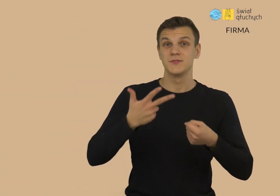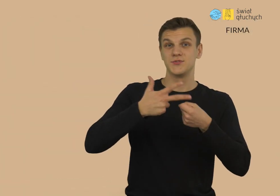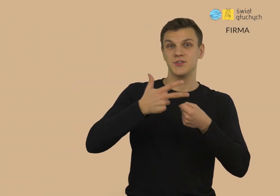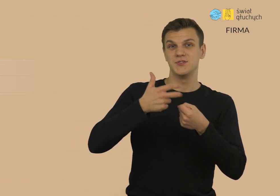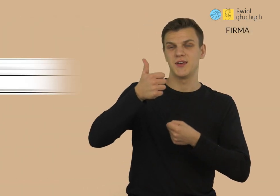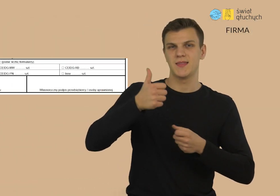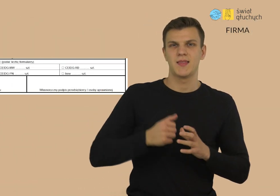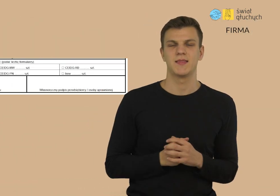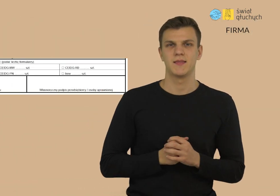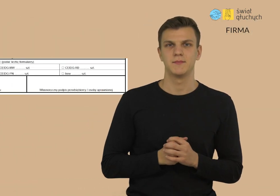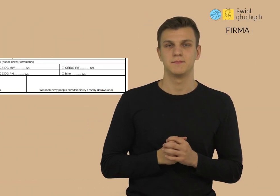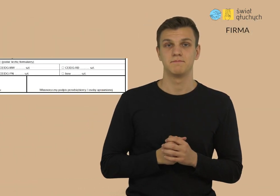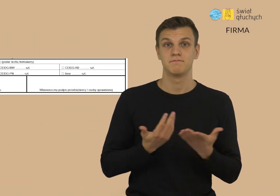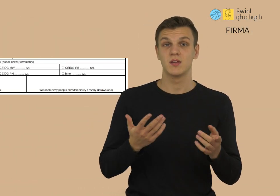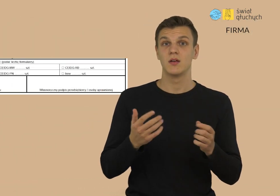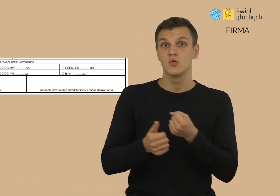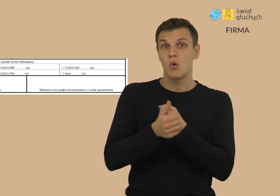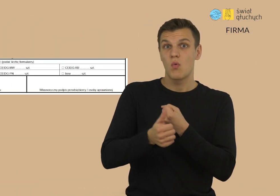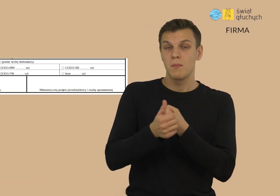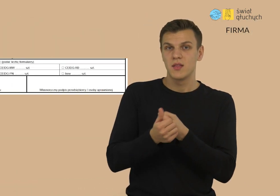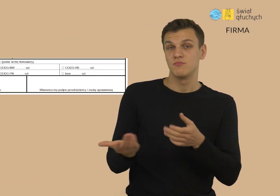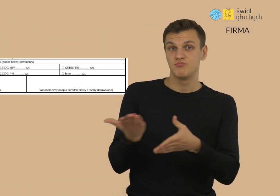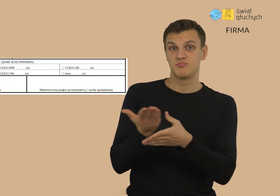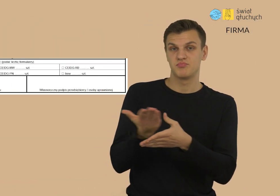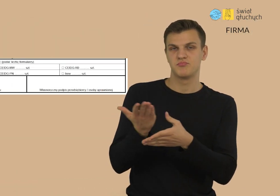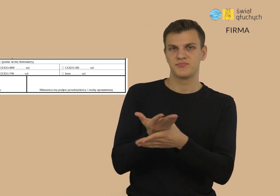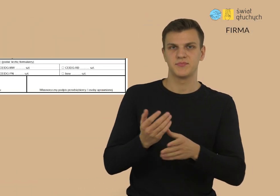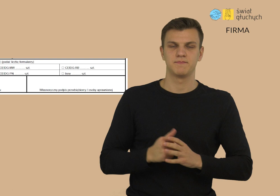31. Dołączam następujące dokumenty.